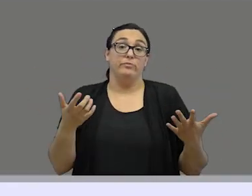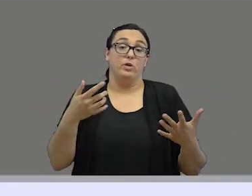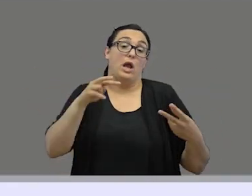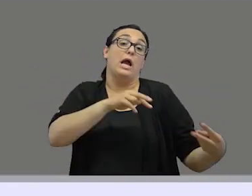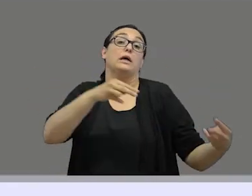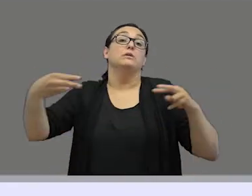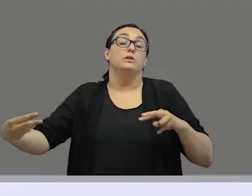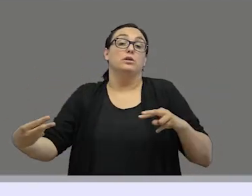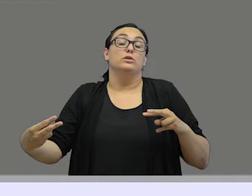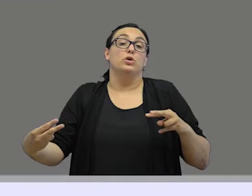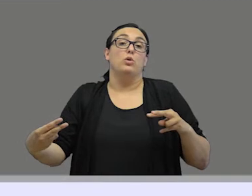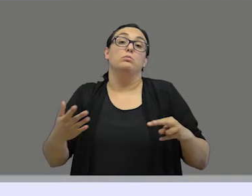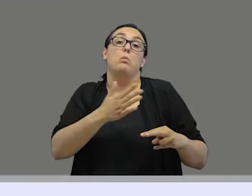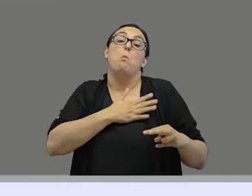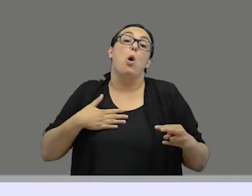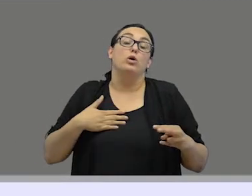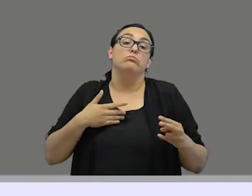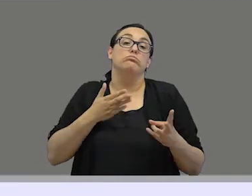könnten zwei Arten von Dolmetschern genutzt werden.